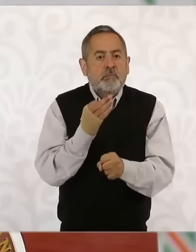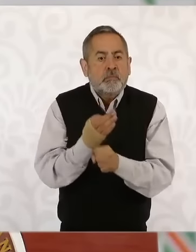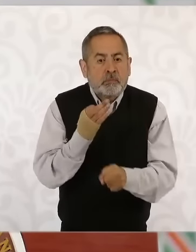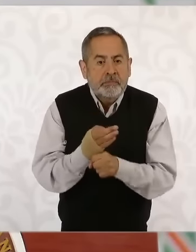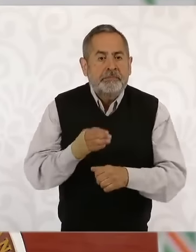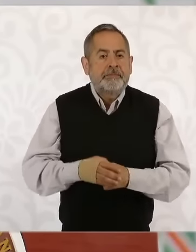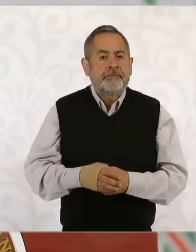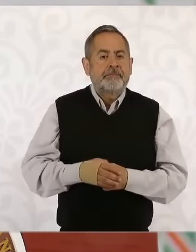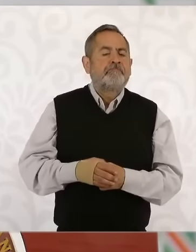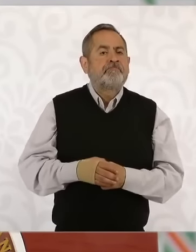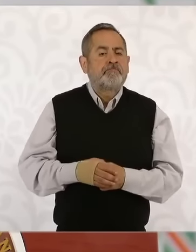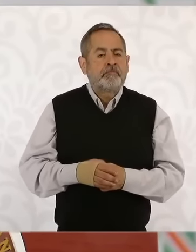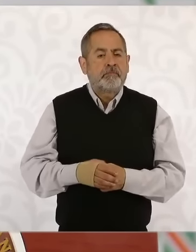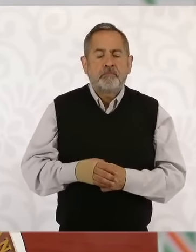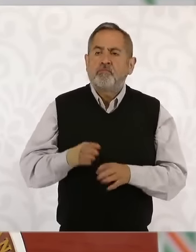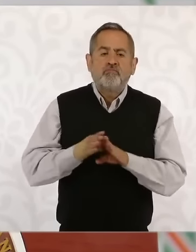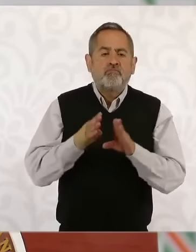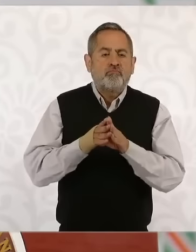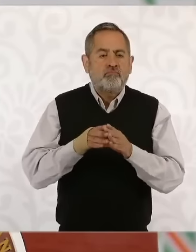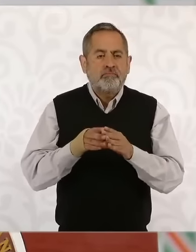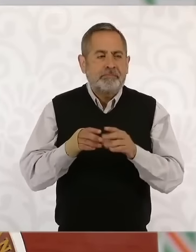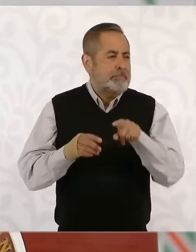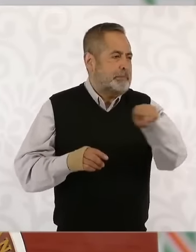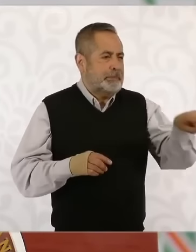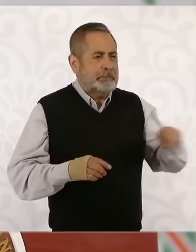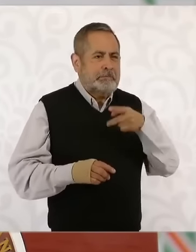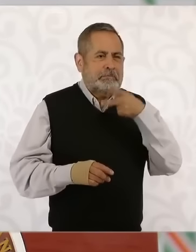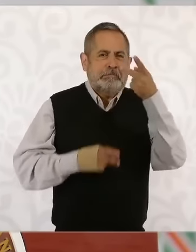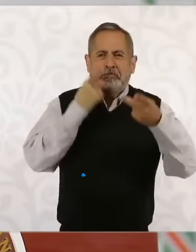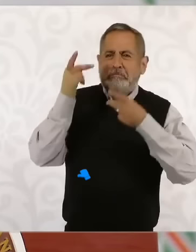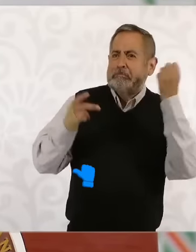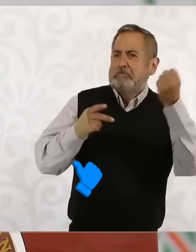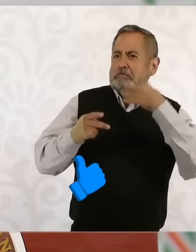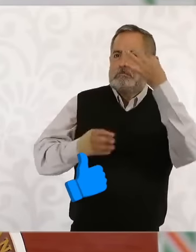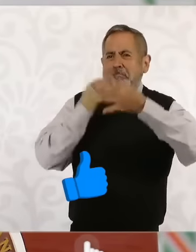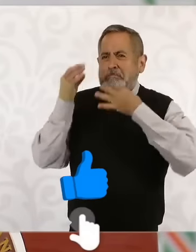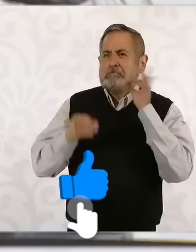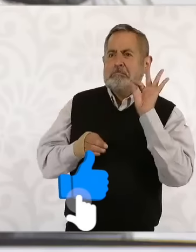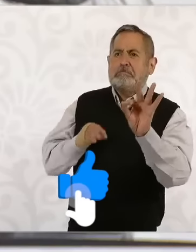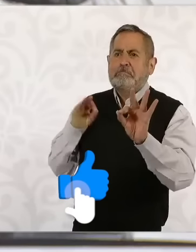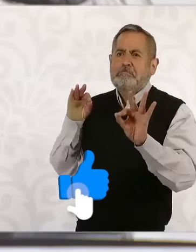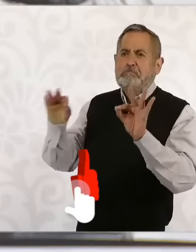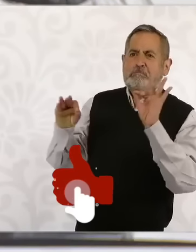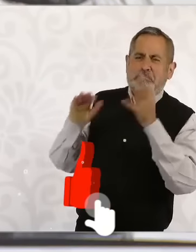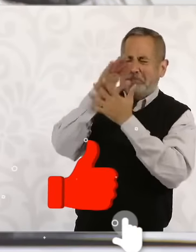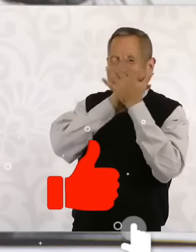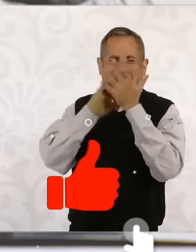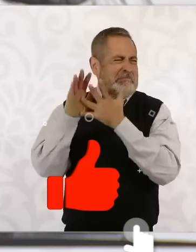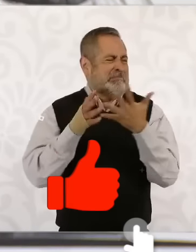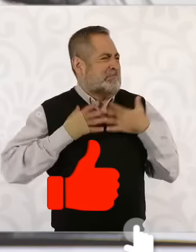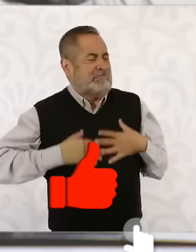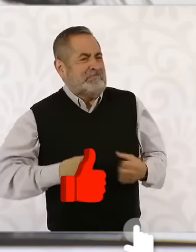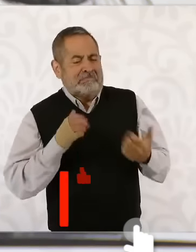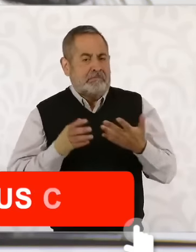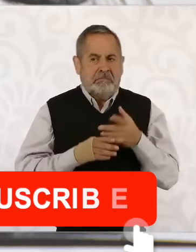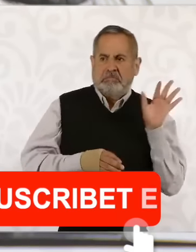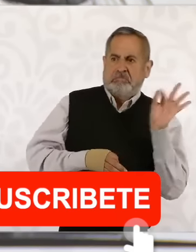inmersos en una campaña de desinformación en la que se busca hacer creer a la opinión pública,